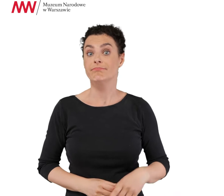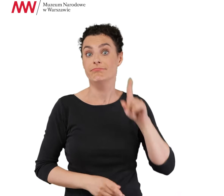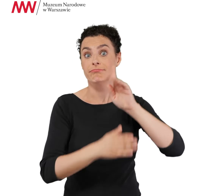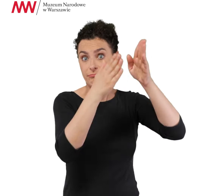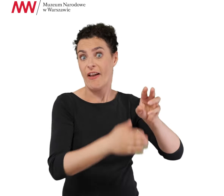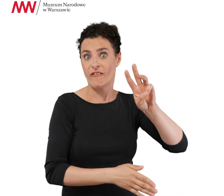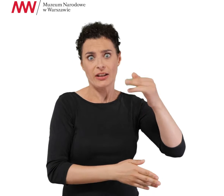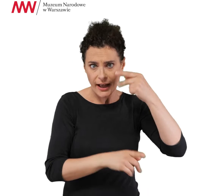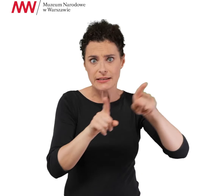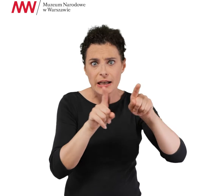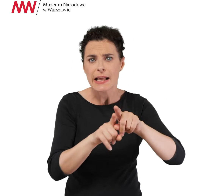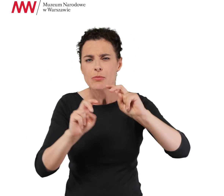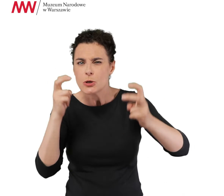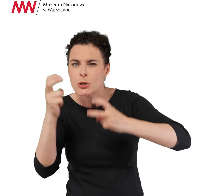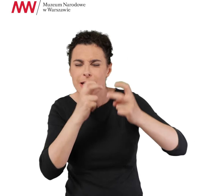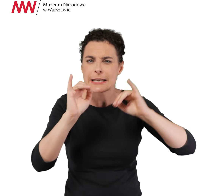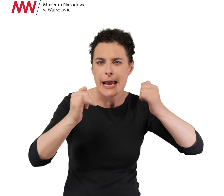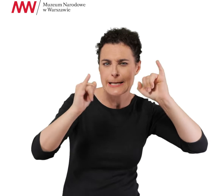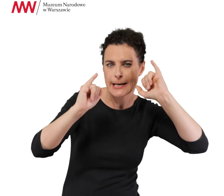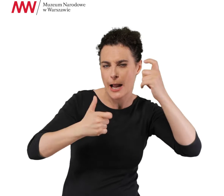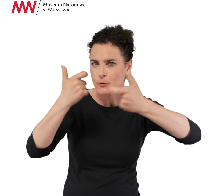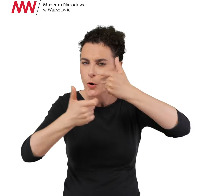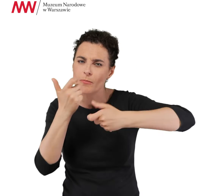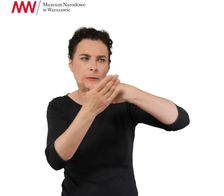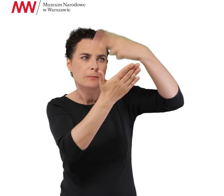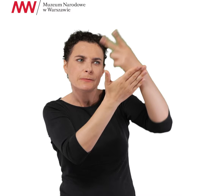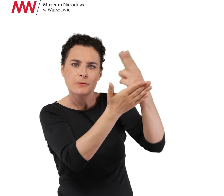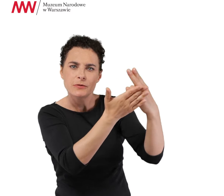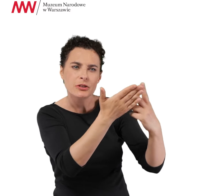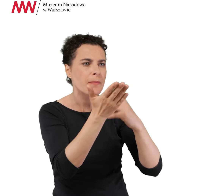Również w malarstwie Witkacego kreowanie efektów ruchu